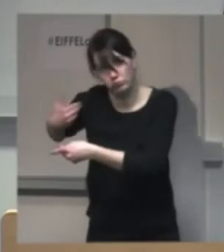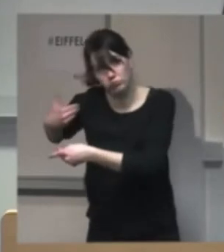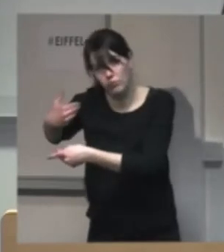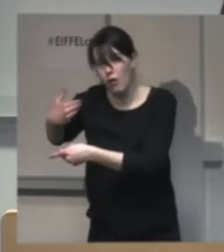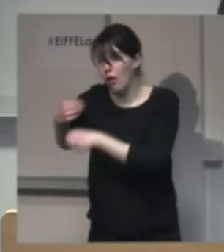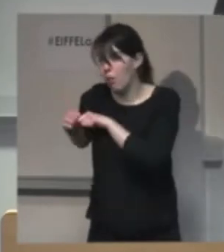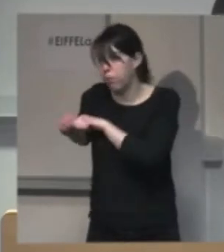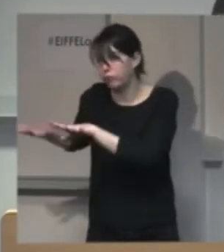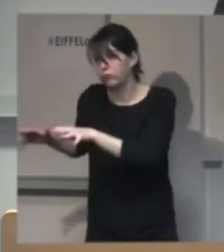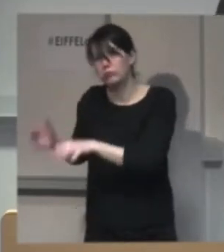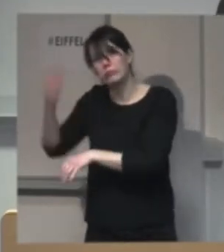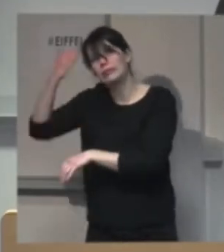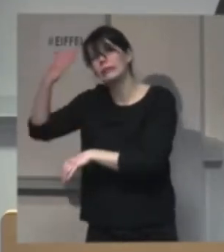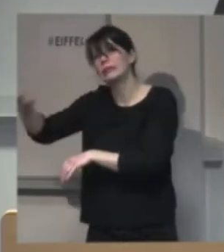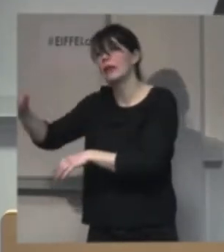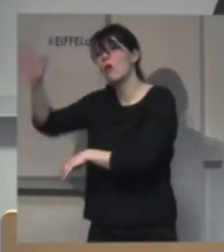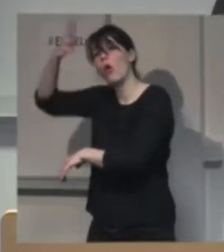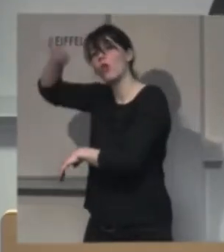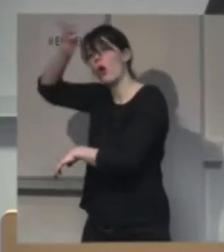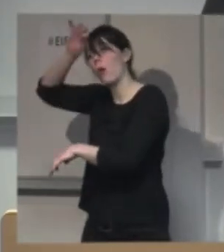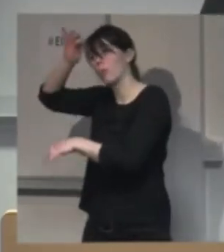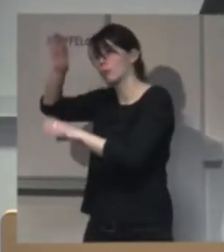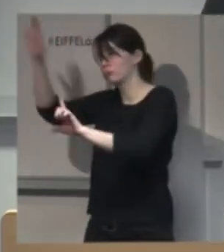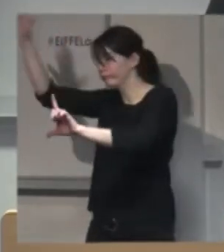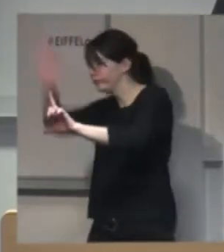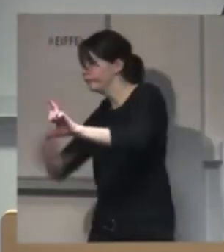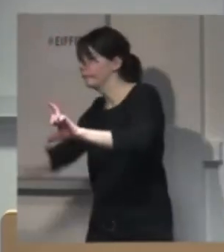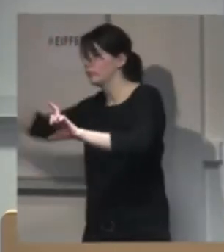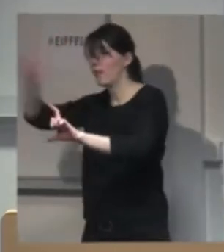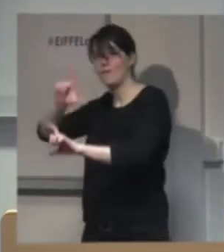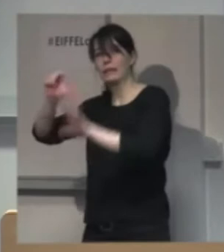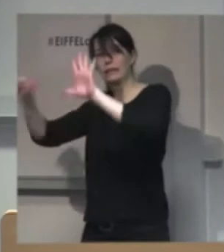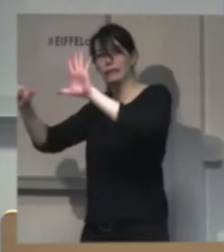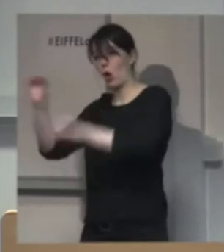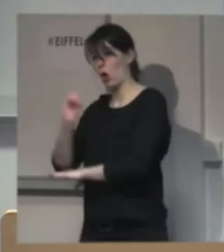Au niveau de l'Union européenne, le 26 octobre dernier, en 2016, il y a quatre mois,